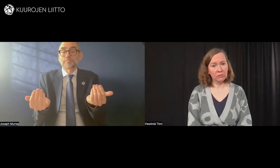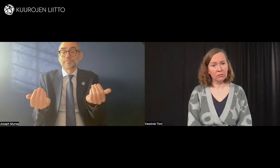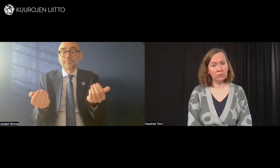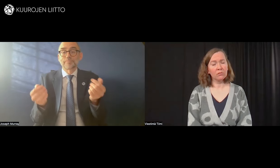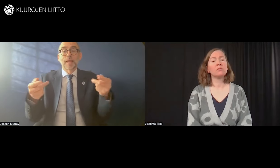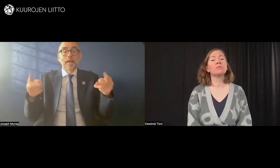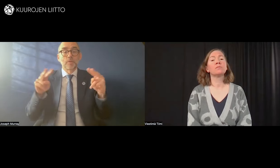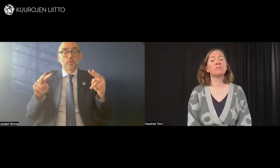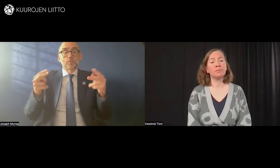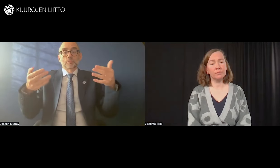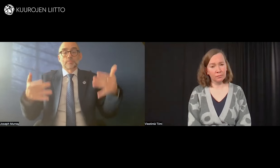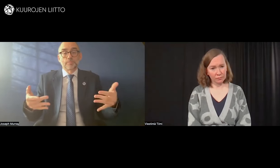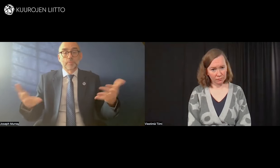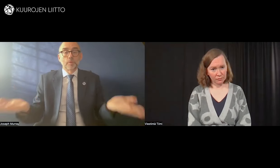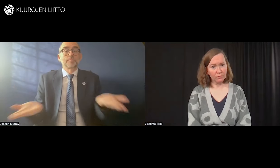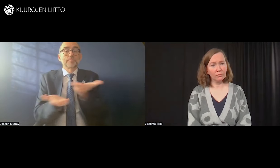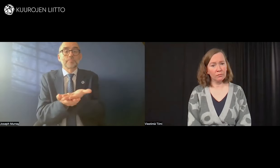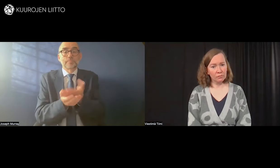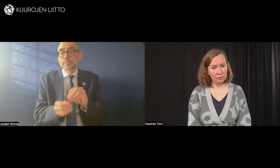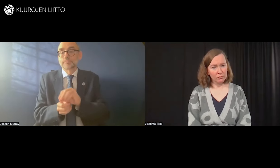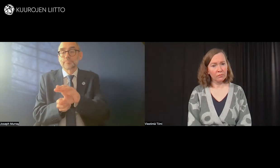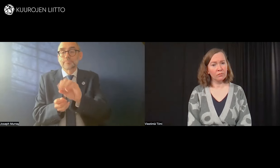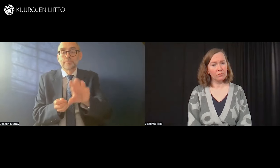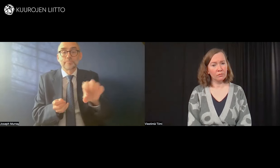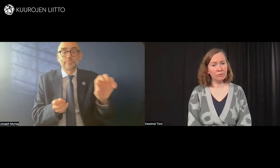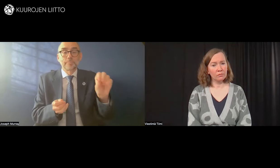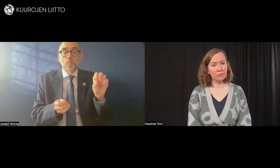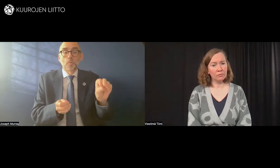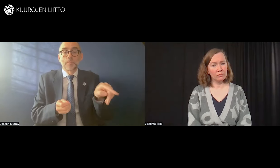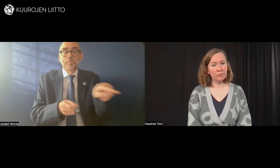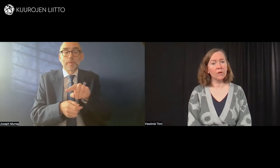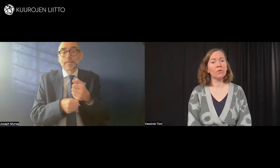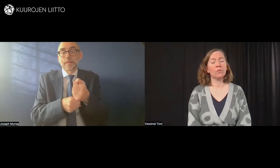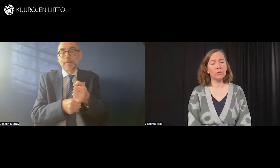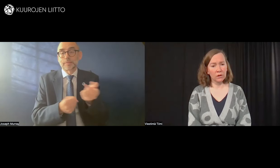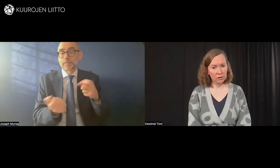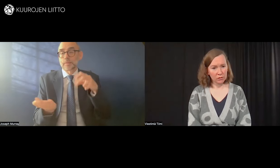Molempien vastaukset on lähetetty kokouksen edustajille.